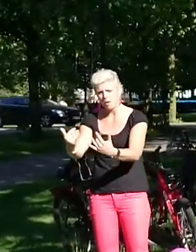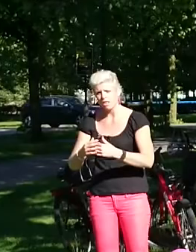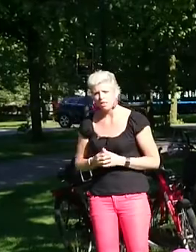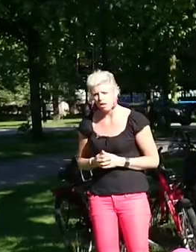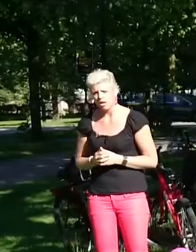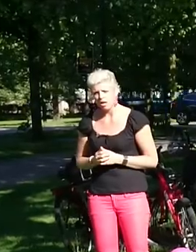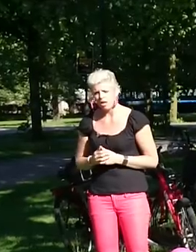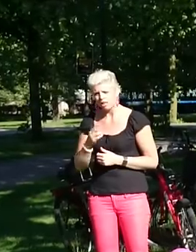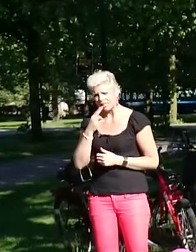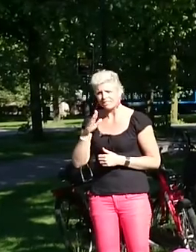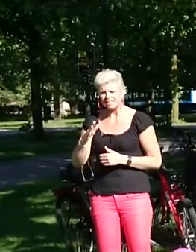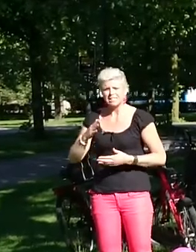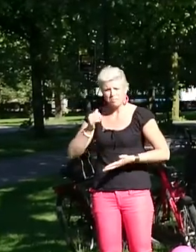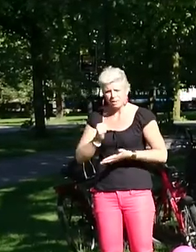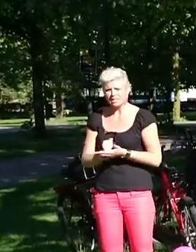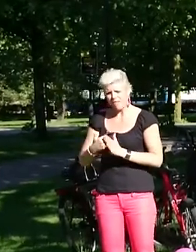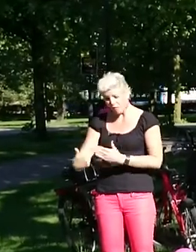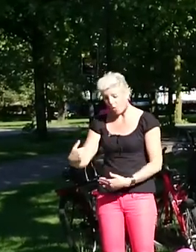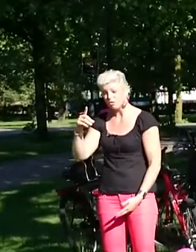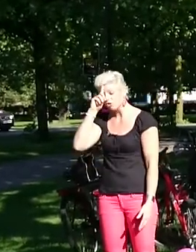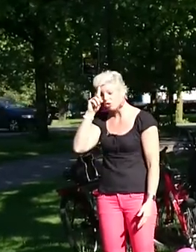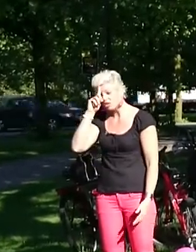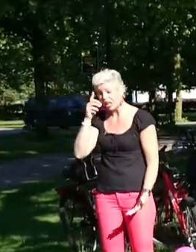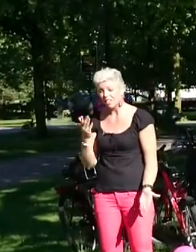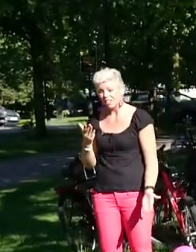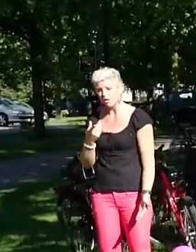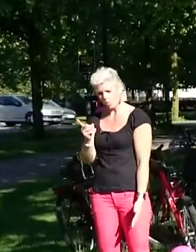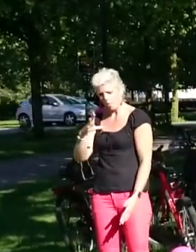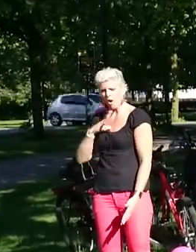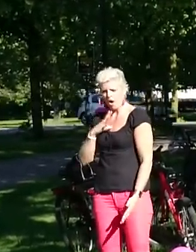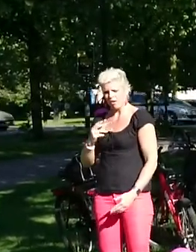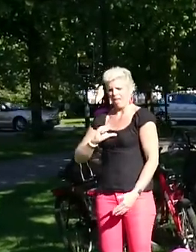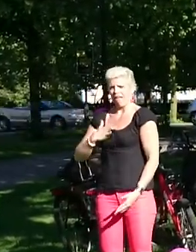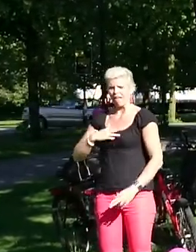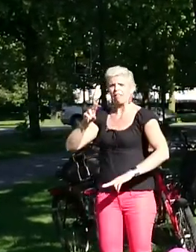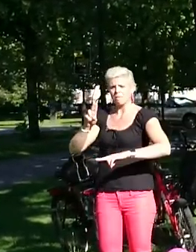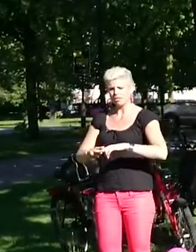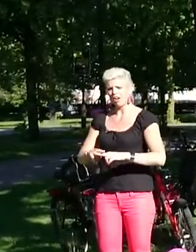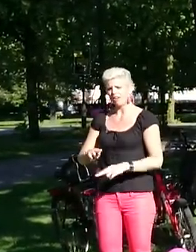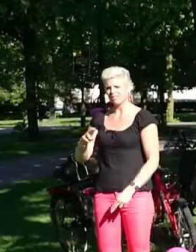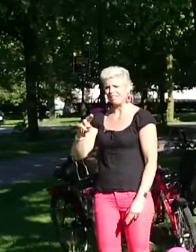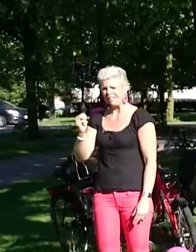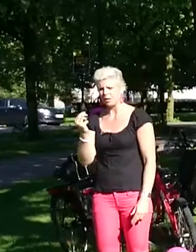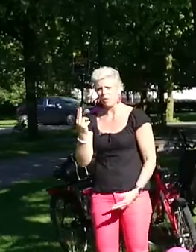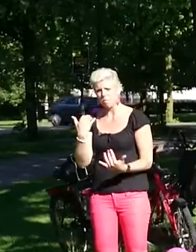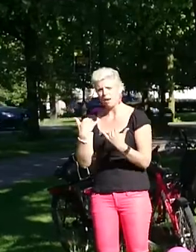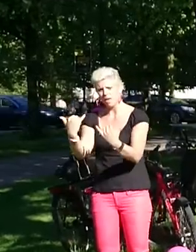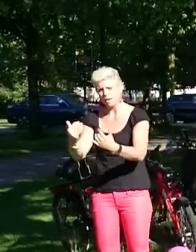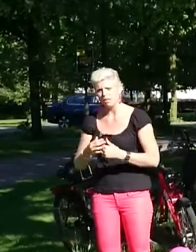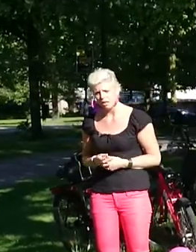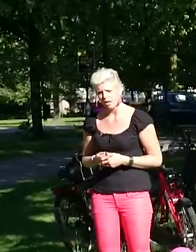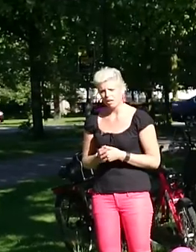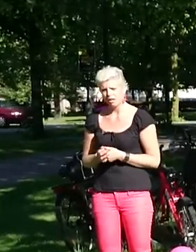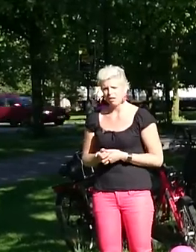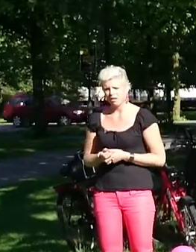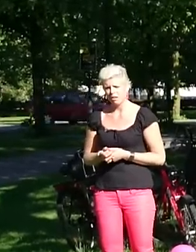Ett nazistiskt parti från Tyskland har ett mandat i EU-parlamentet.